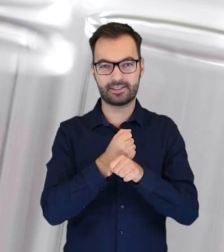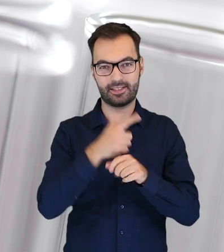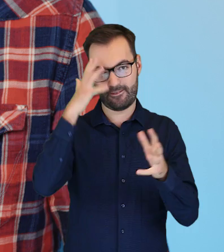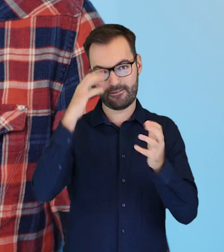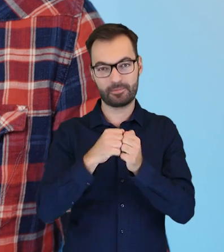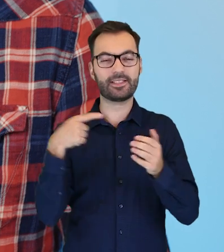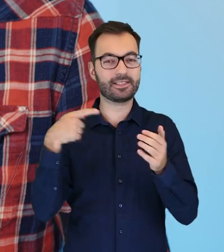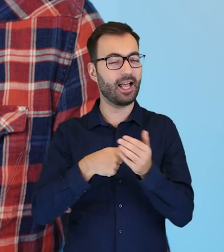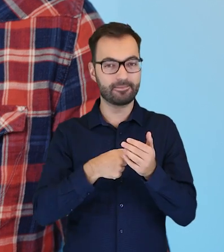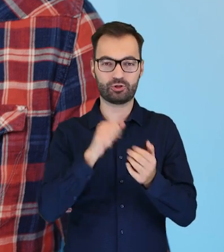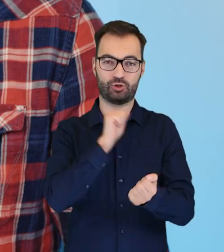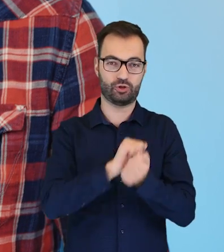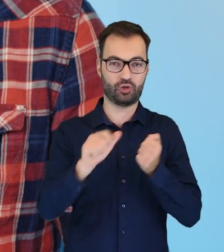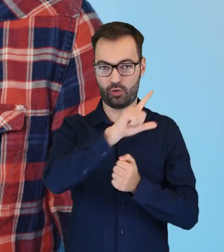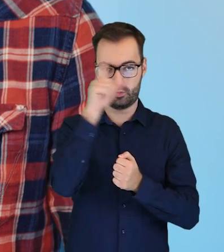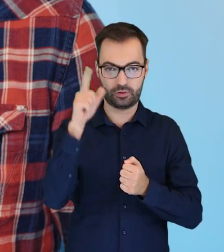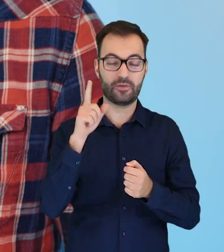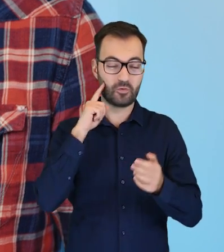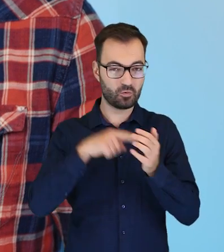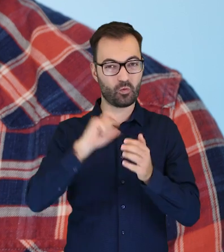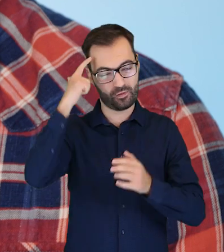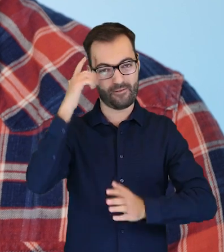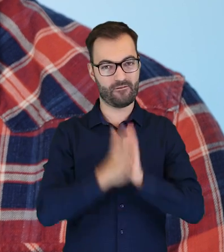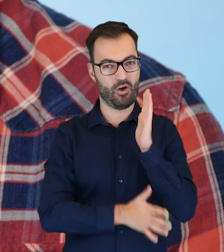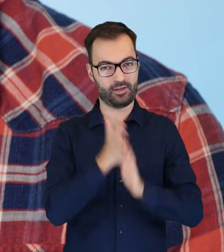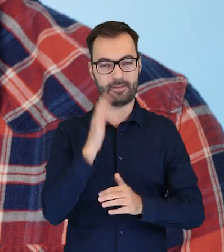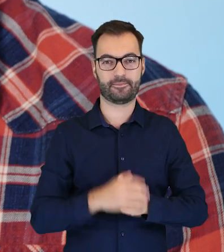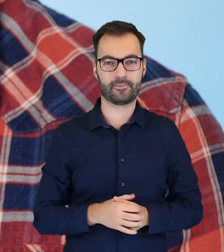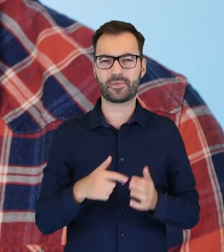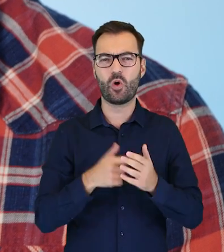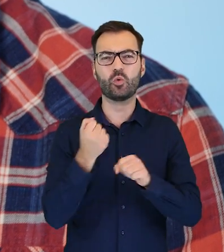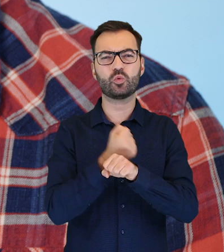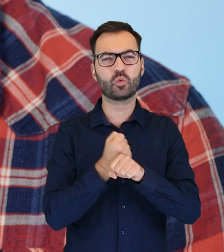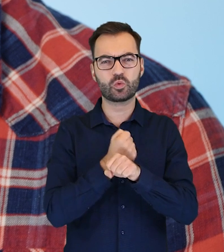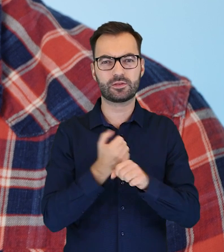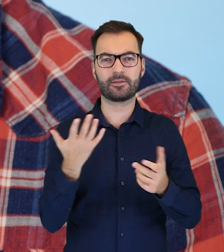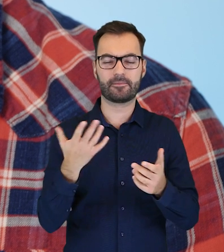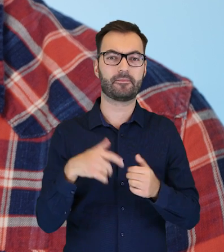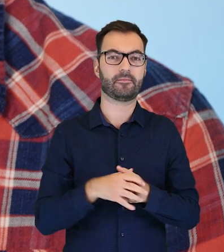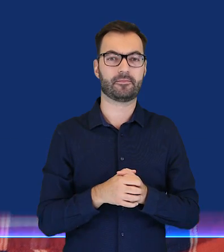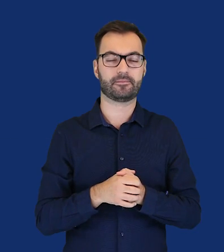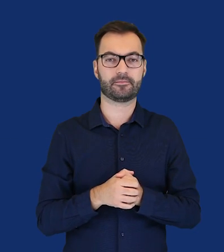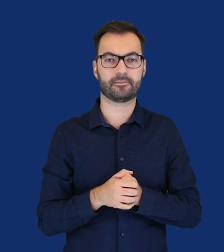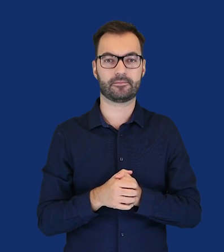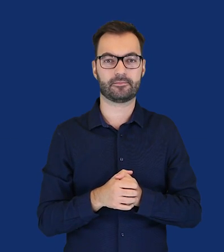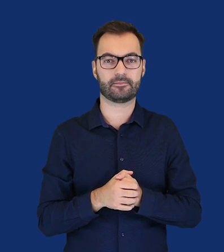żeby szkodzić ludziom, zwłaszcza ludziom na polu bitwy. Substancje toksyczne wykorzystywane w broni chemicznej to